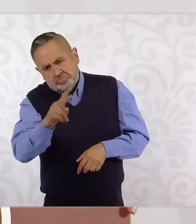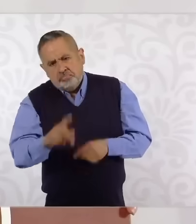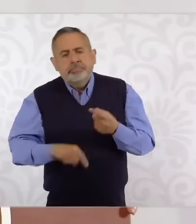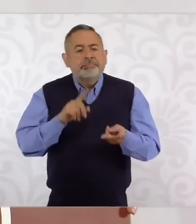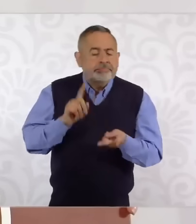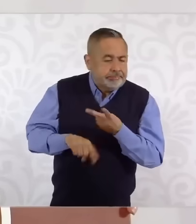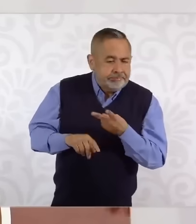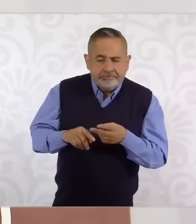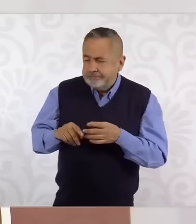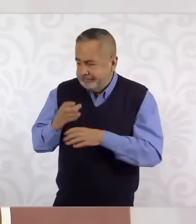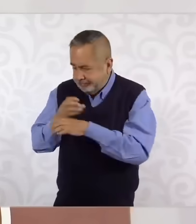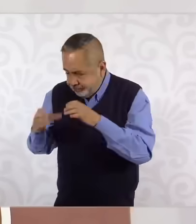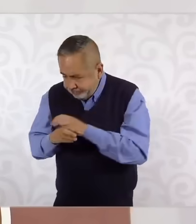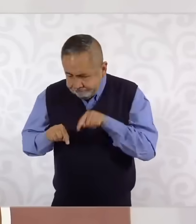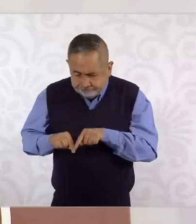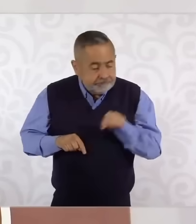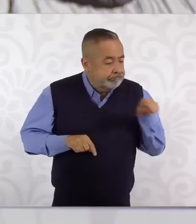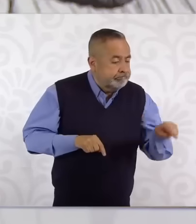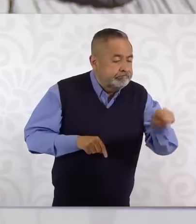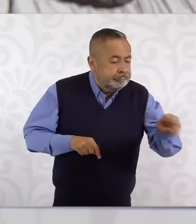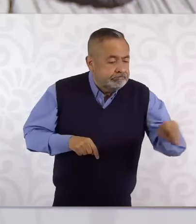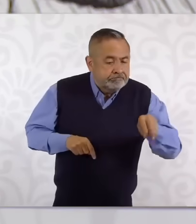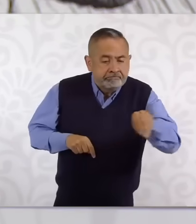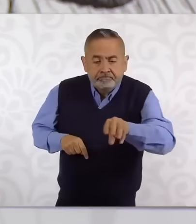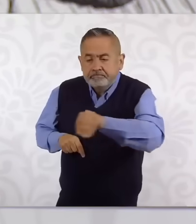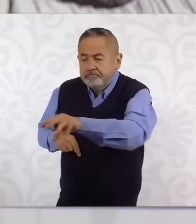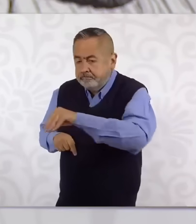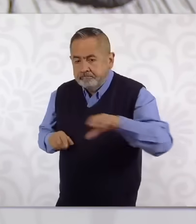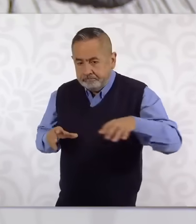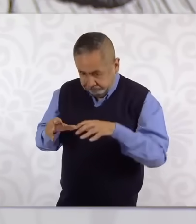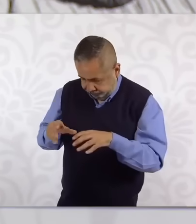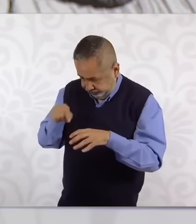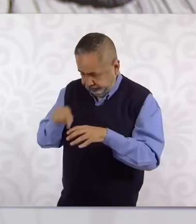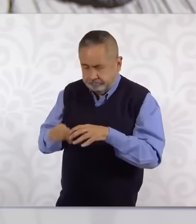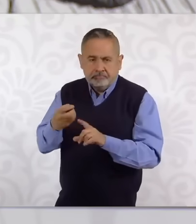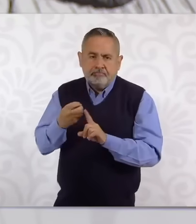de suministro que también pues en esencia estamos de acuerdo. Entonces, ellos han planteado eso,